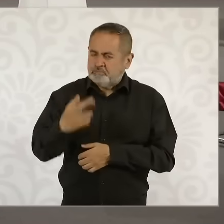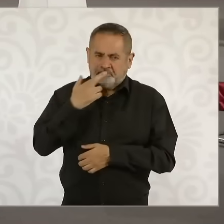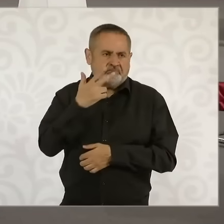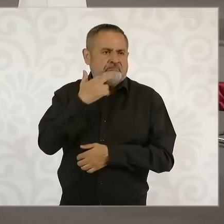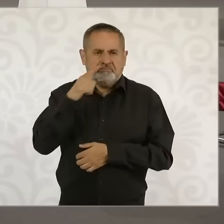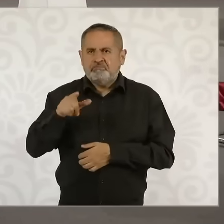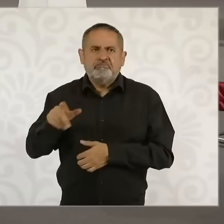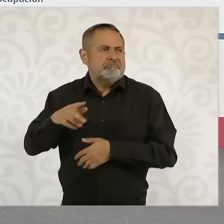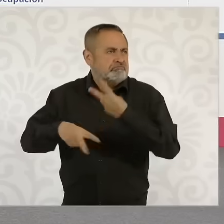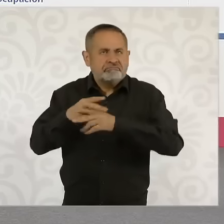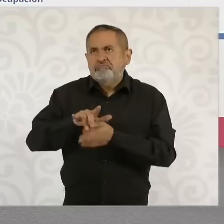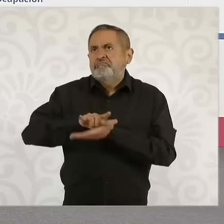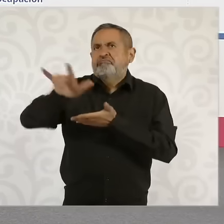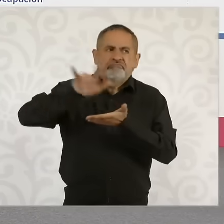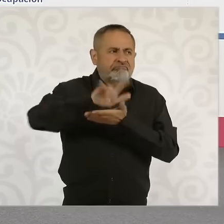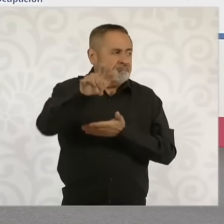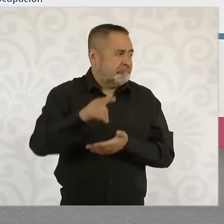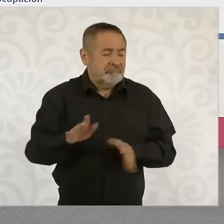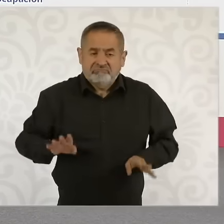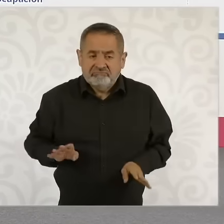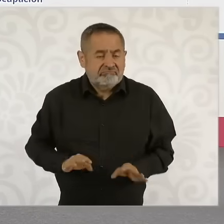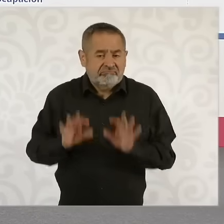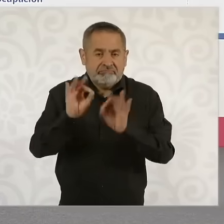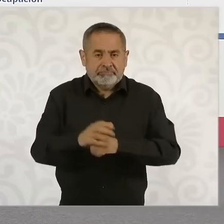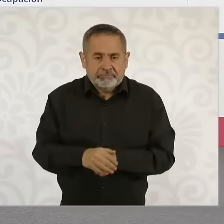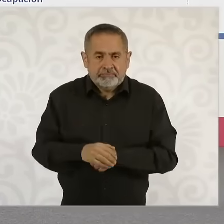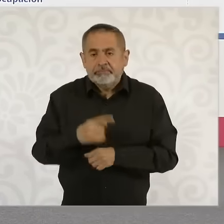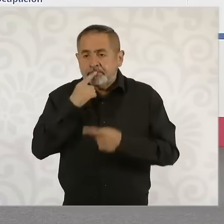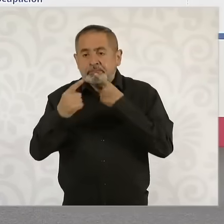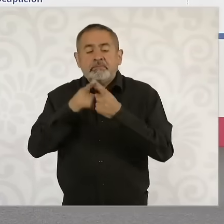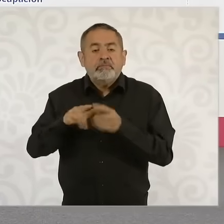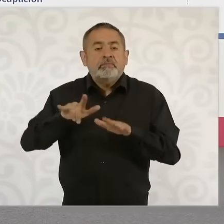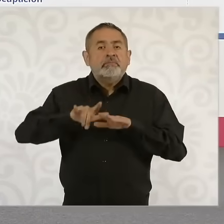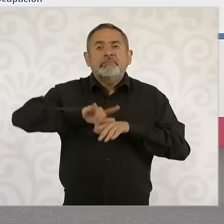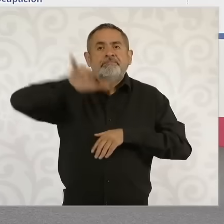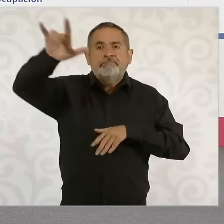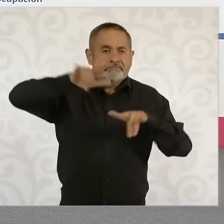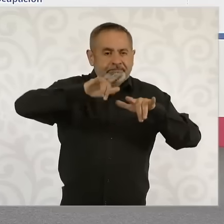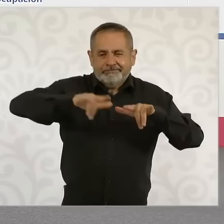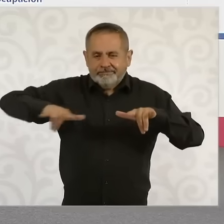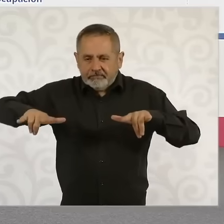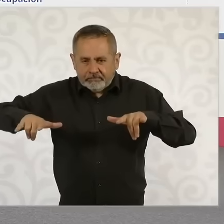operaciones. También generó una mejor gestión de nuestra flota. generó también una consistencia